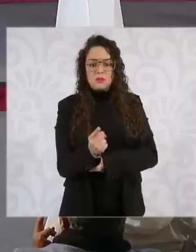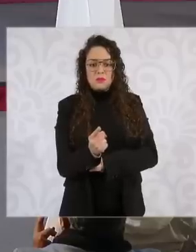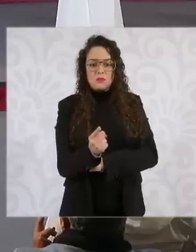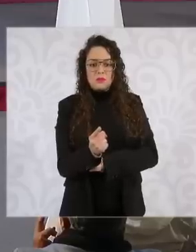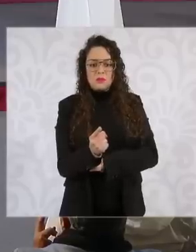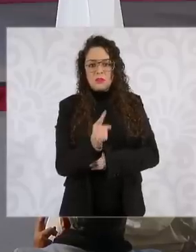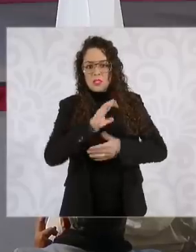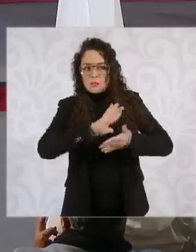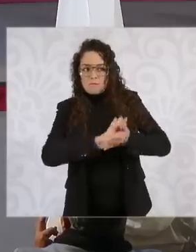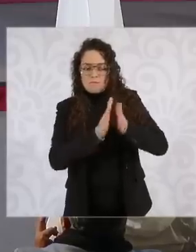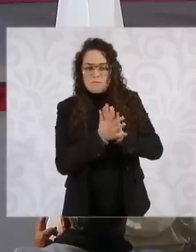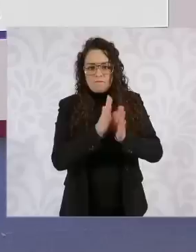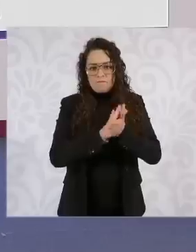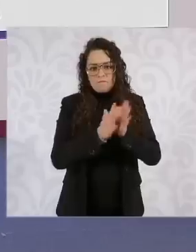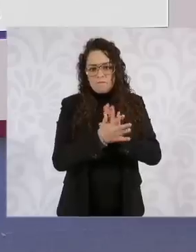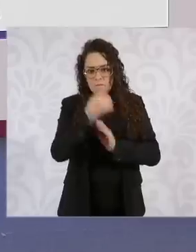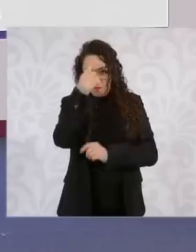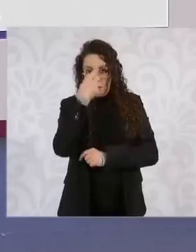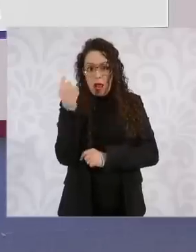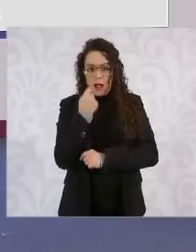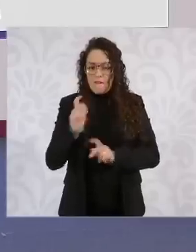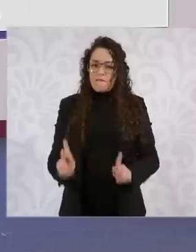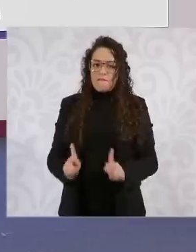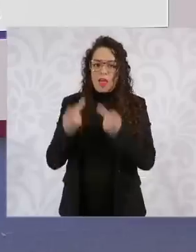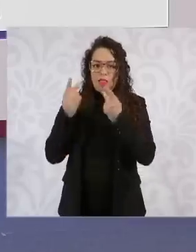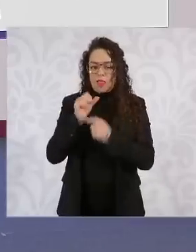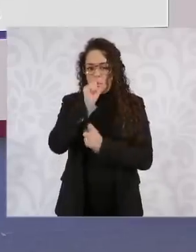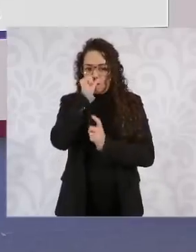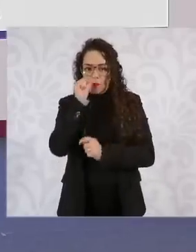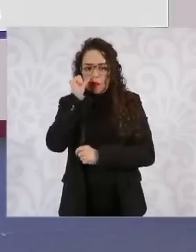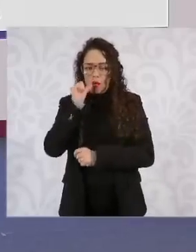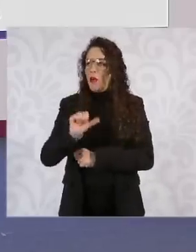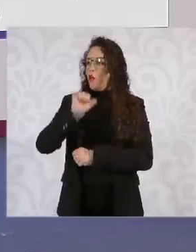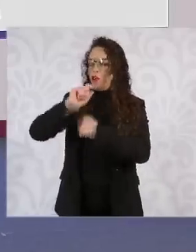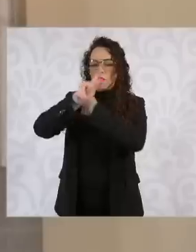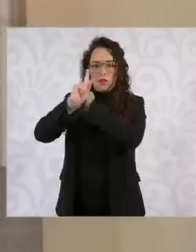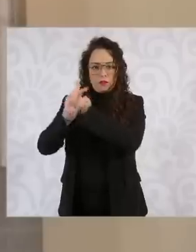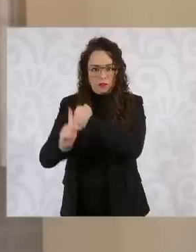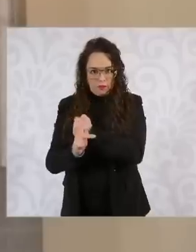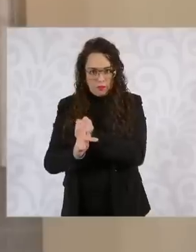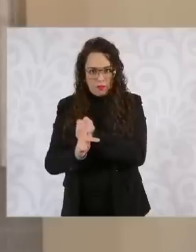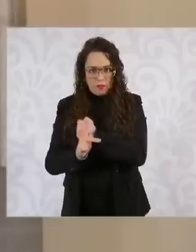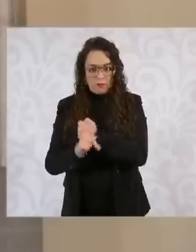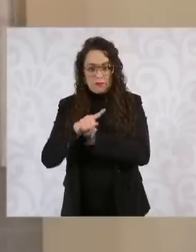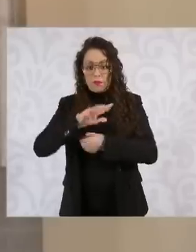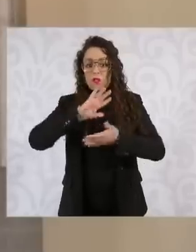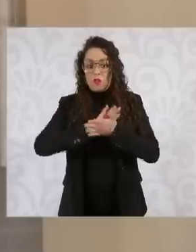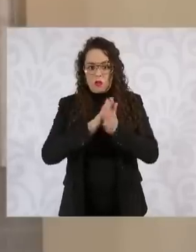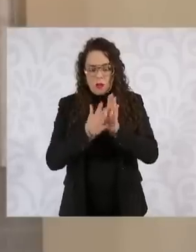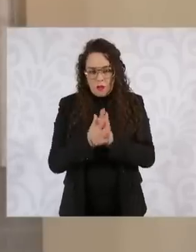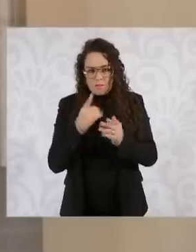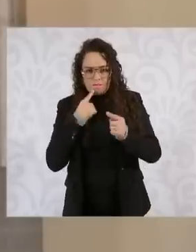internacional de cocaína conspiración para distribuir y posesión con intención de